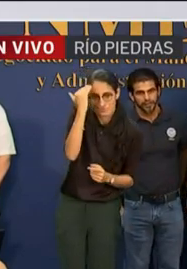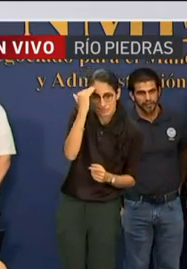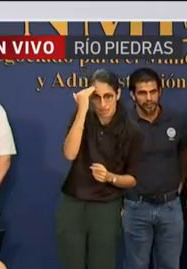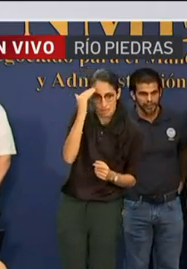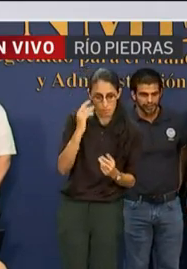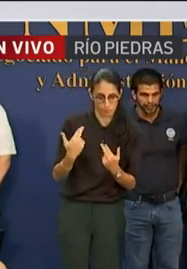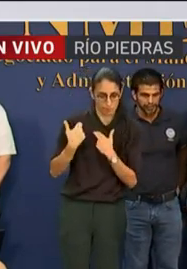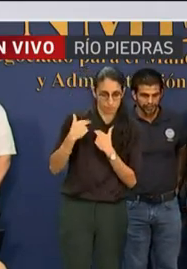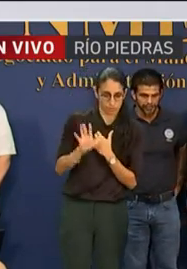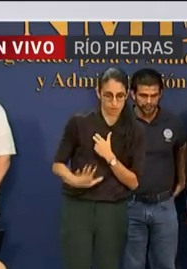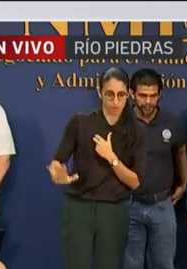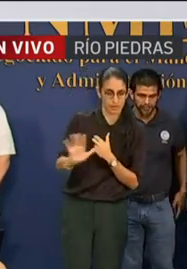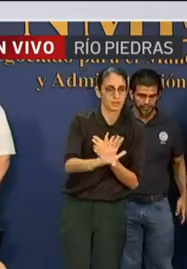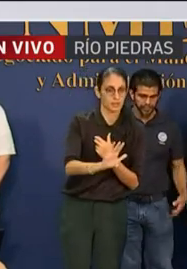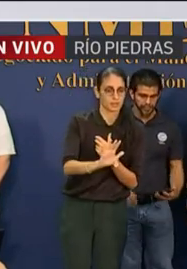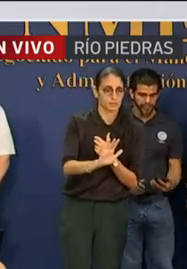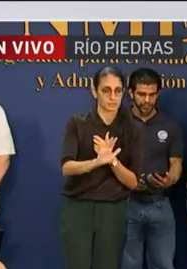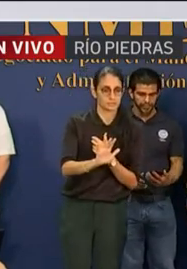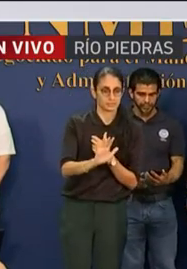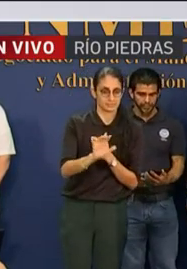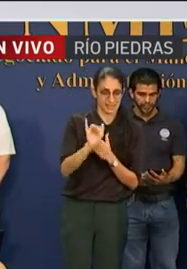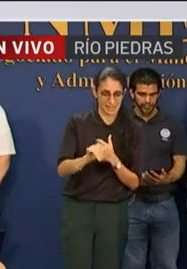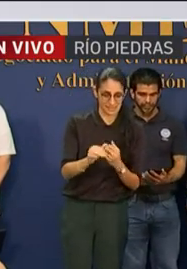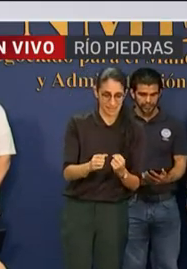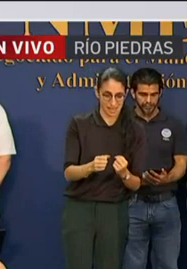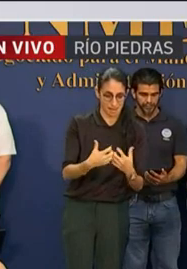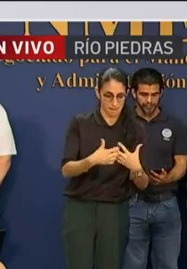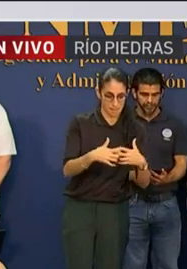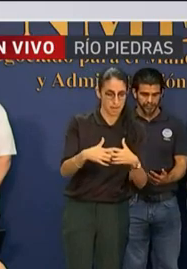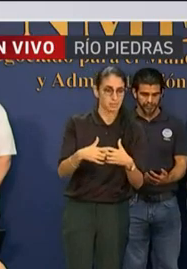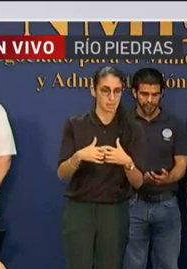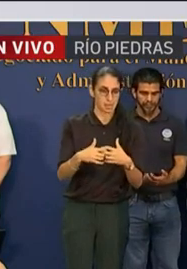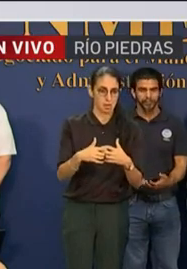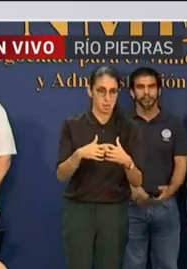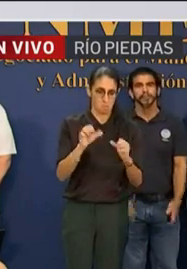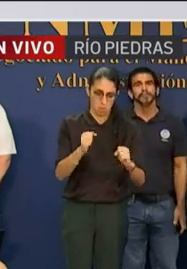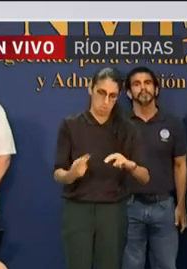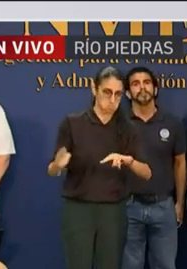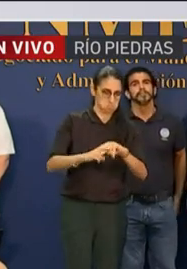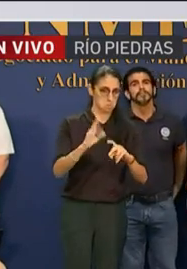URBANO, BÁSICAMENTE ESAS SON